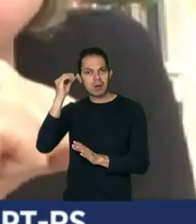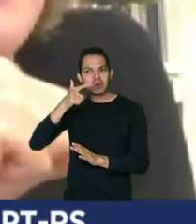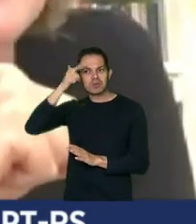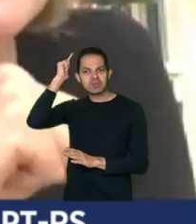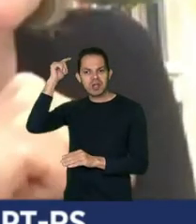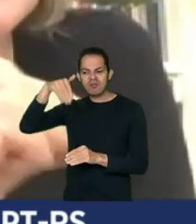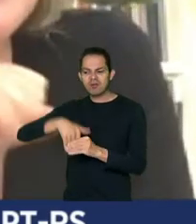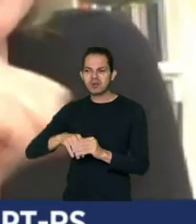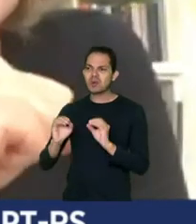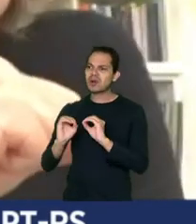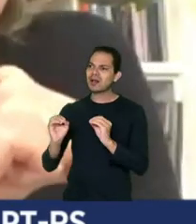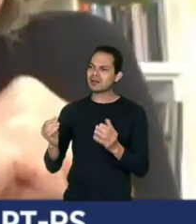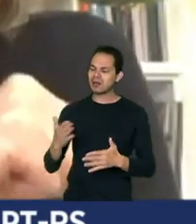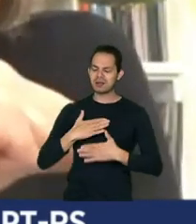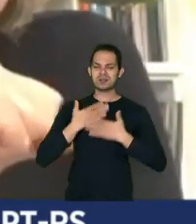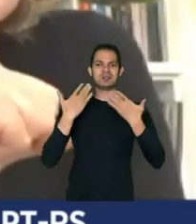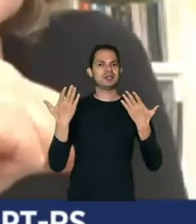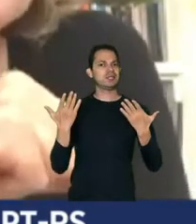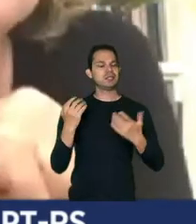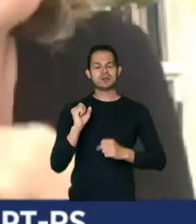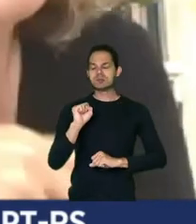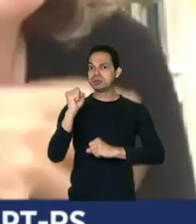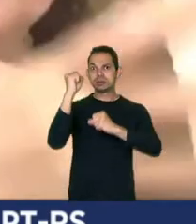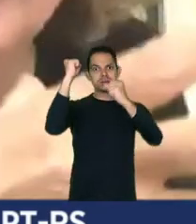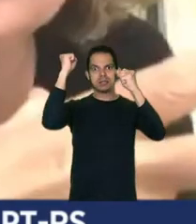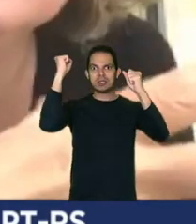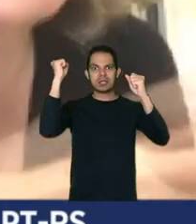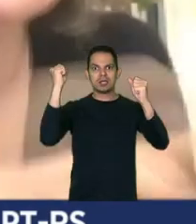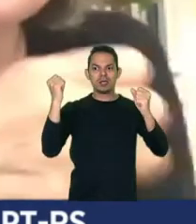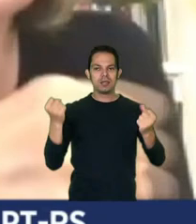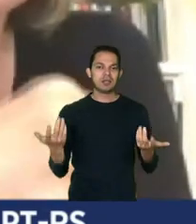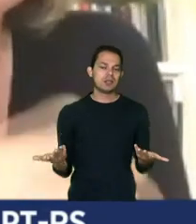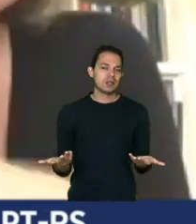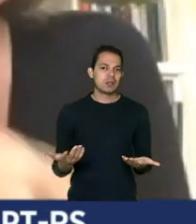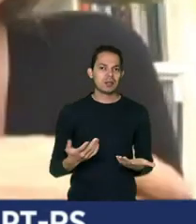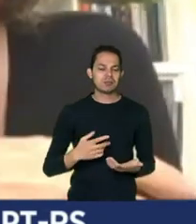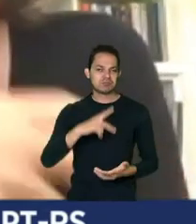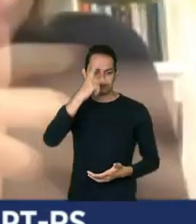PROJETOS DOS JOGOS, TORNANDO O PROJETO PAULO GUSTAVO. REALMENTE ME IMPACTA E ME INDIGNA QUE UMA QUESTÃO